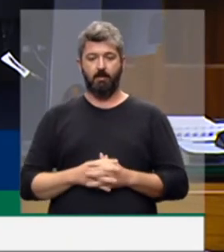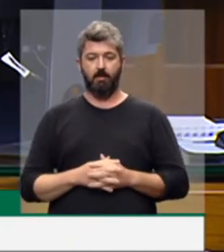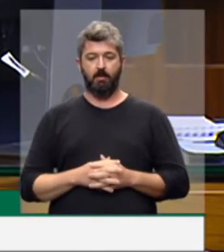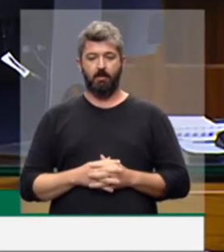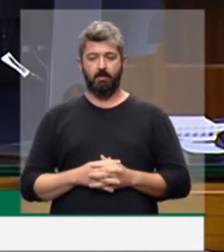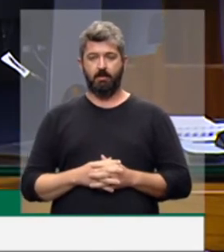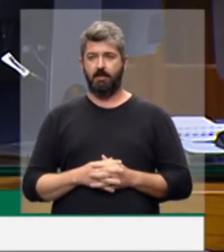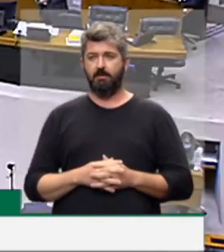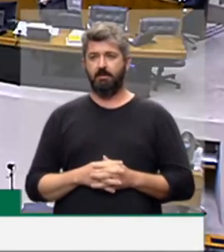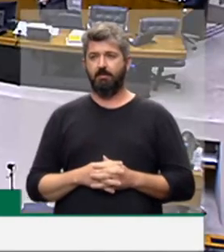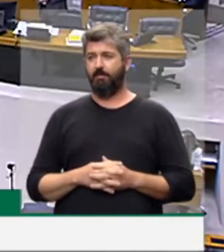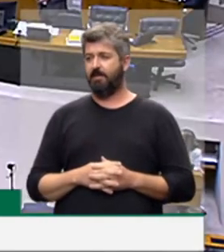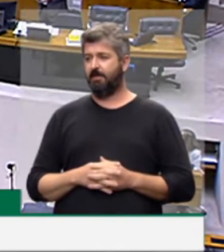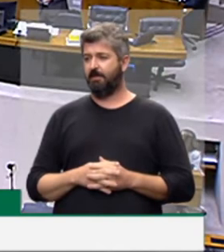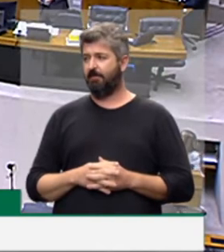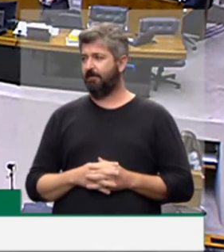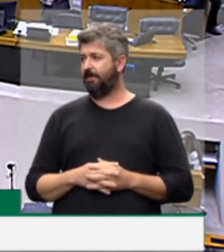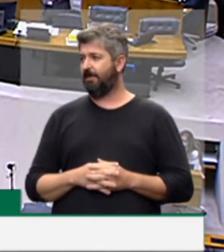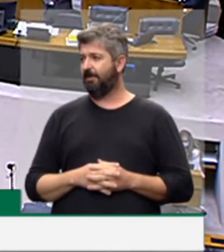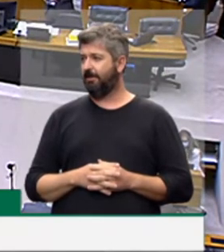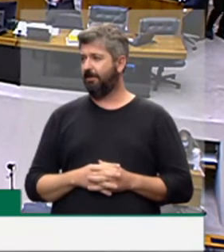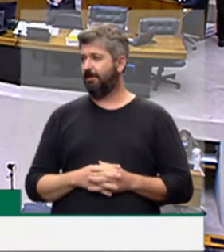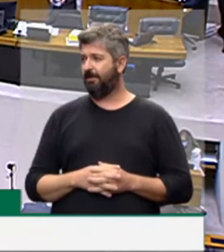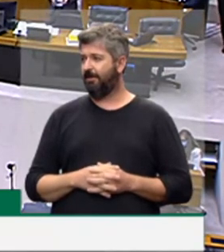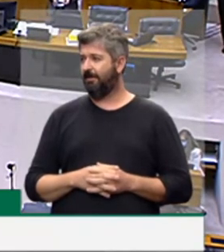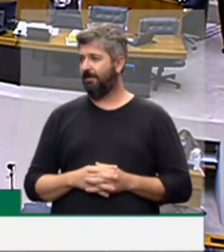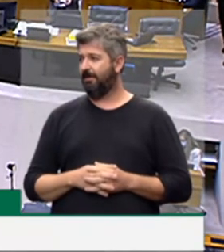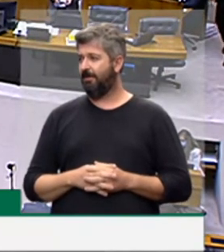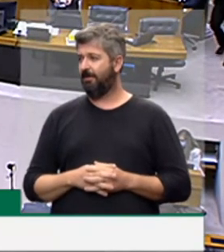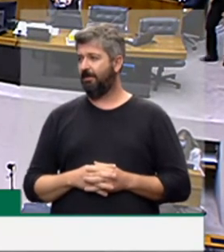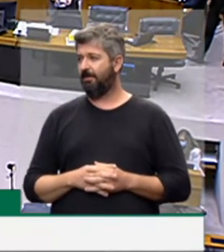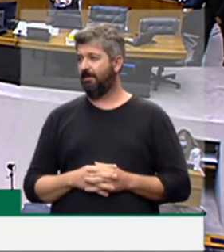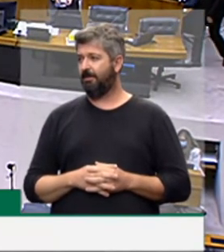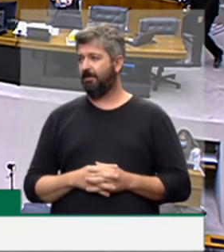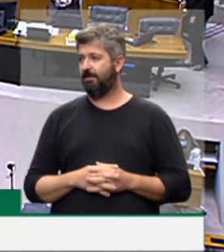REFORMA NÚMERO UM DE 2012 PARA ENCAMINHAR O PARECER A